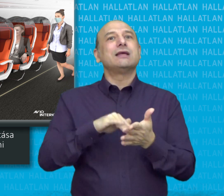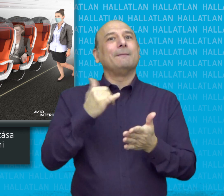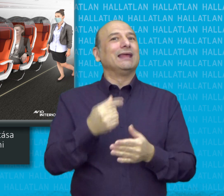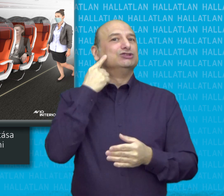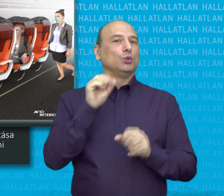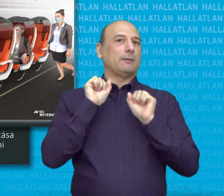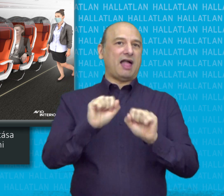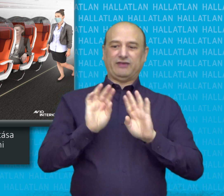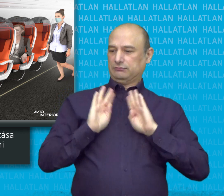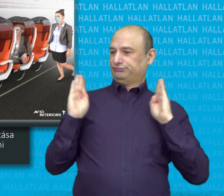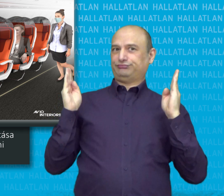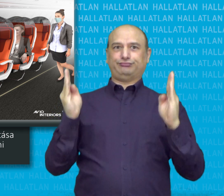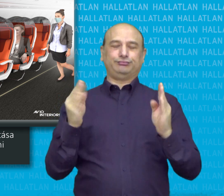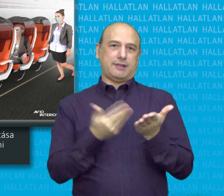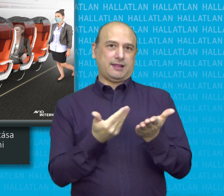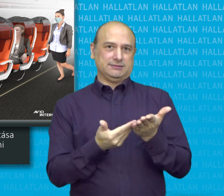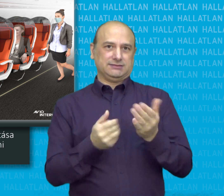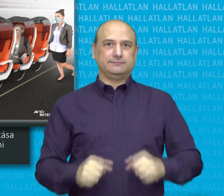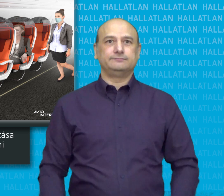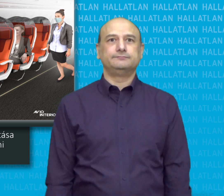mégis megfelel a social distancing elveinek.